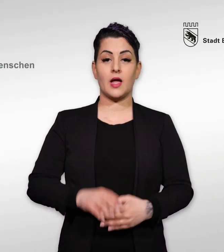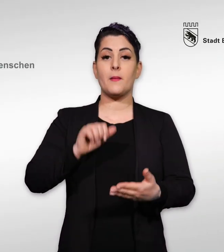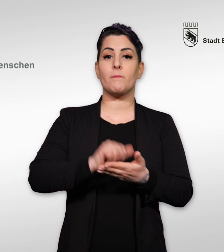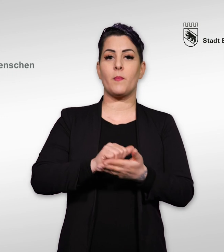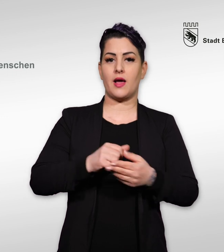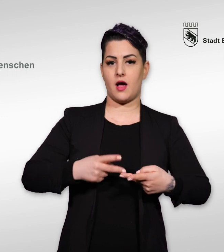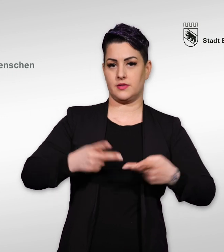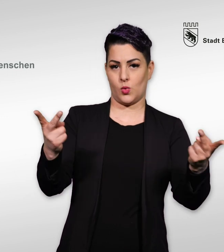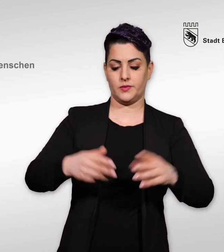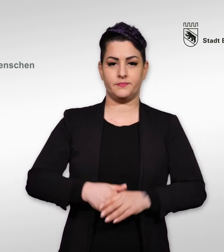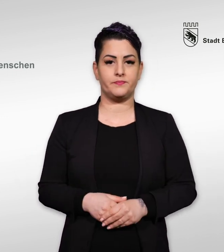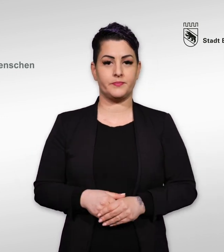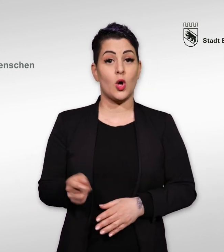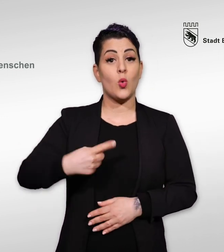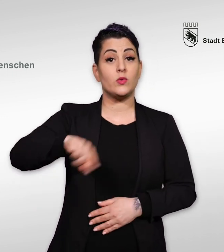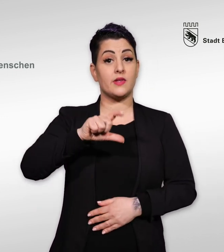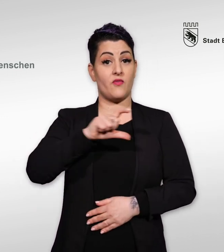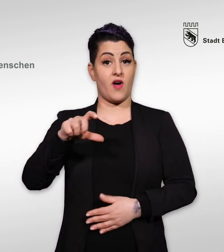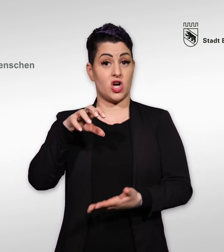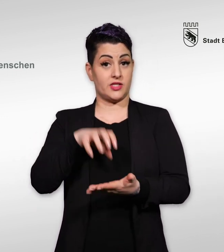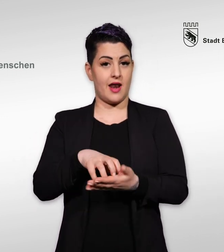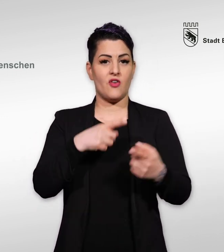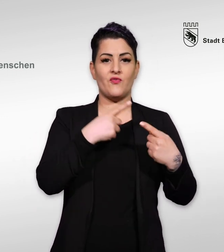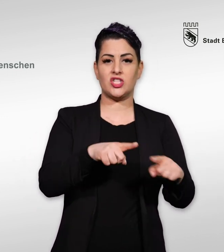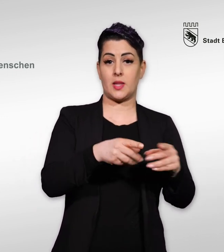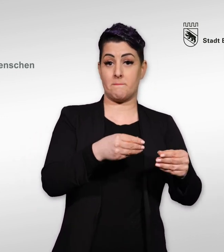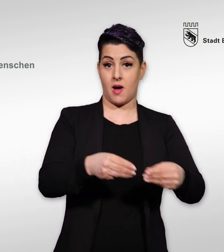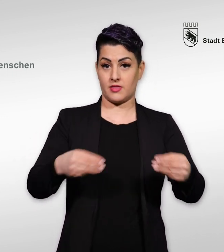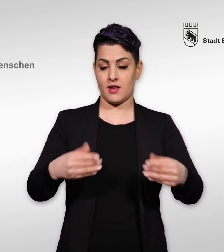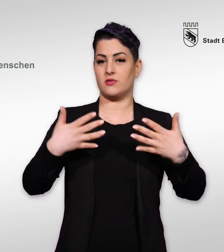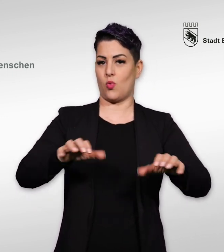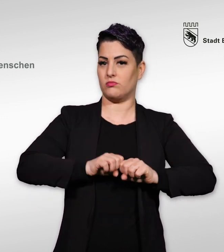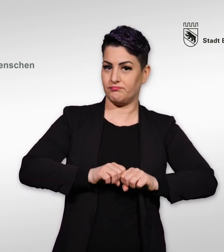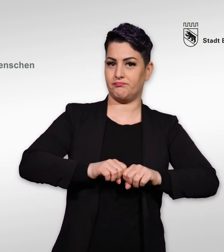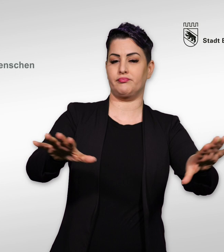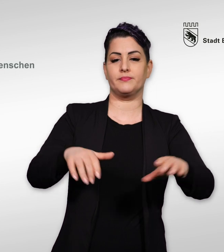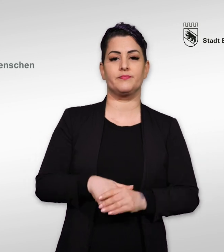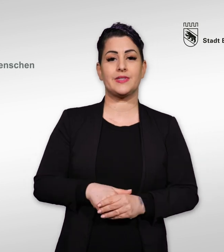Publikationen Unsere Fachstelle hat verschiedene Materialien publiziert,